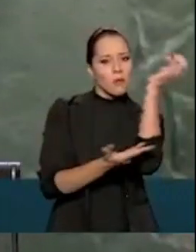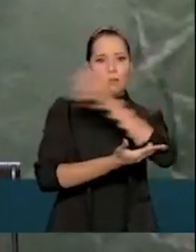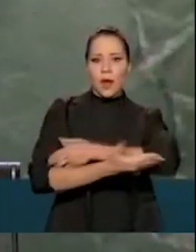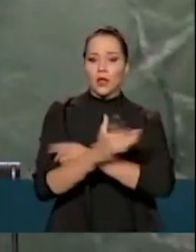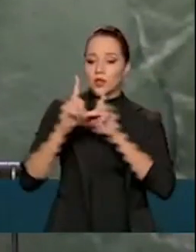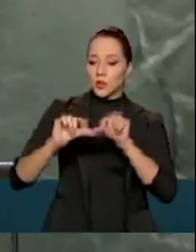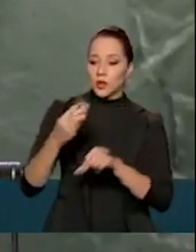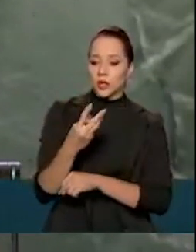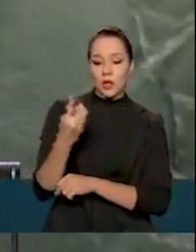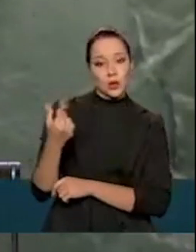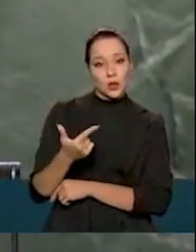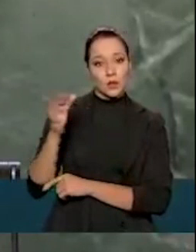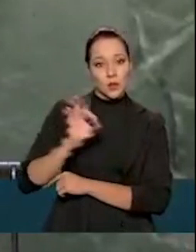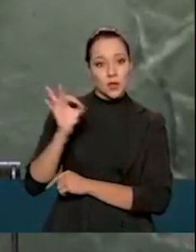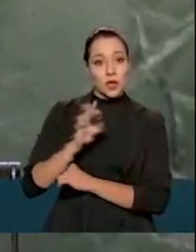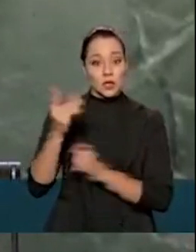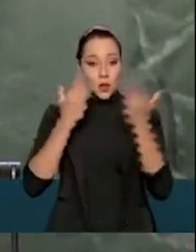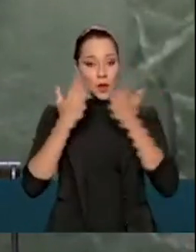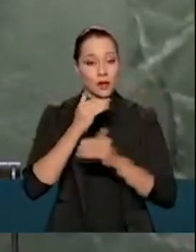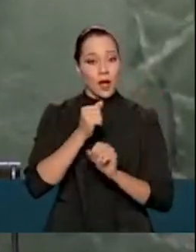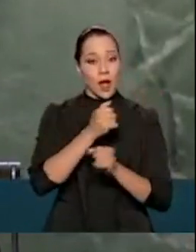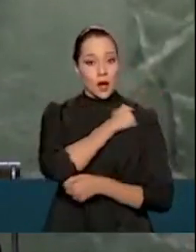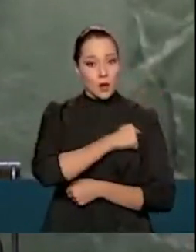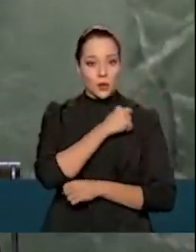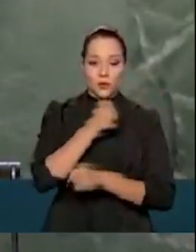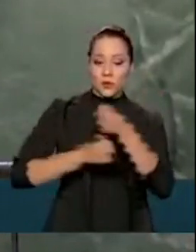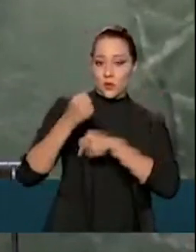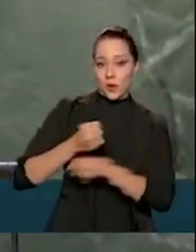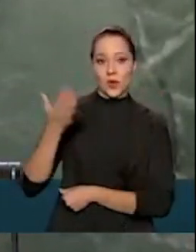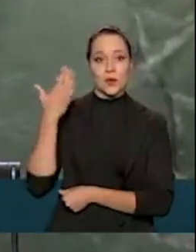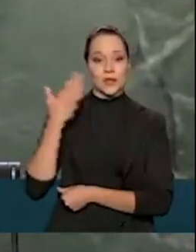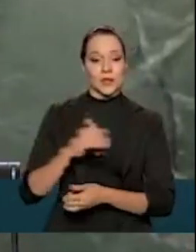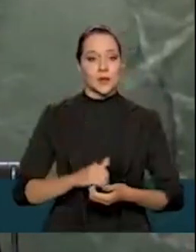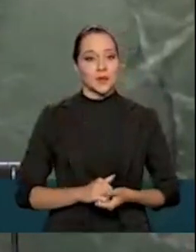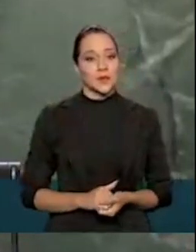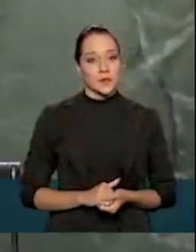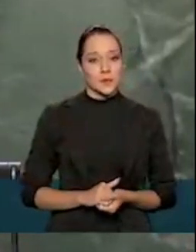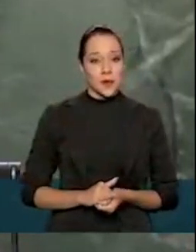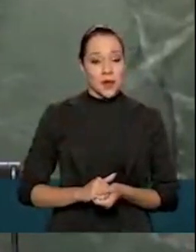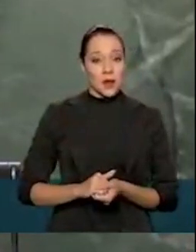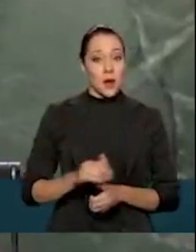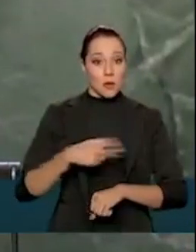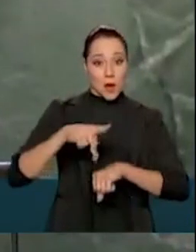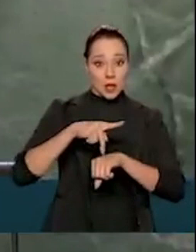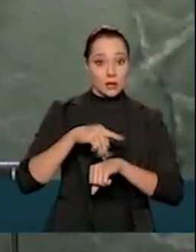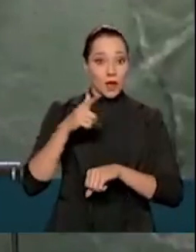quando comparado a agosto do ano anterior em qual o país do mundo tem uma política de